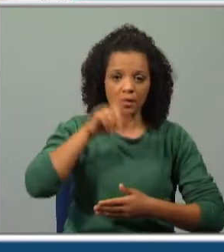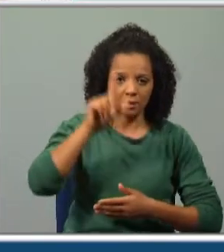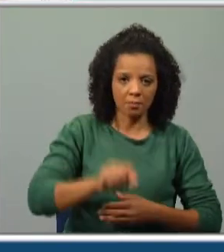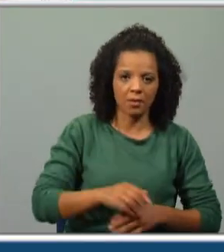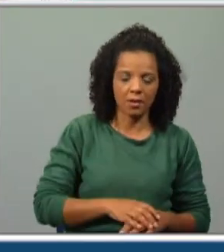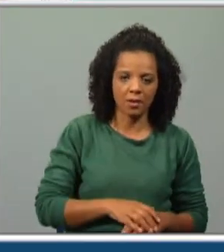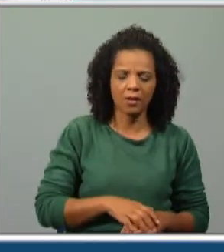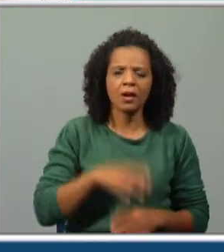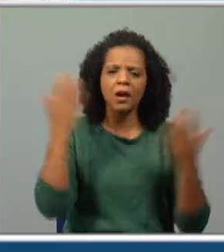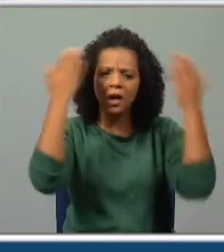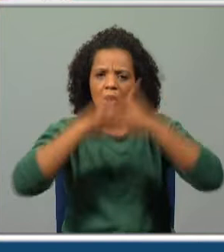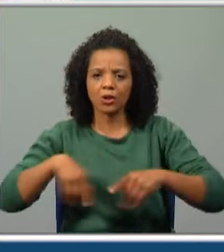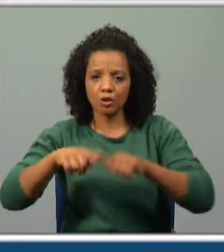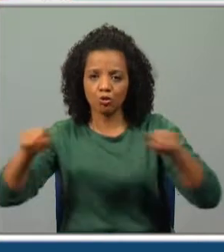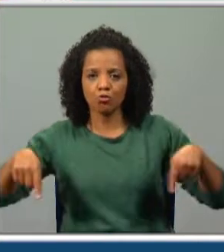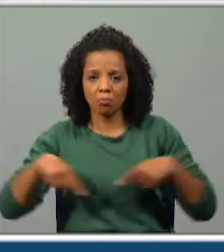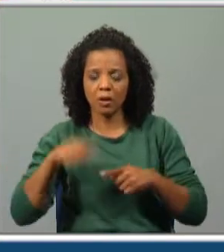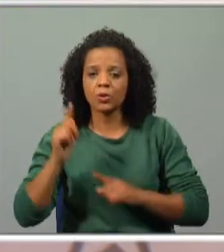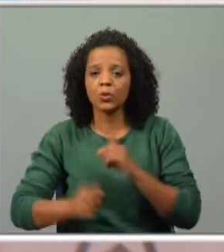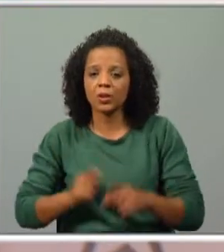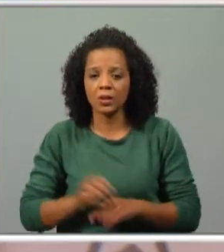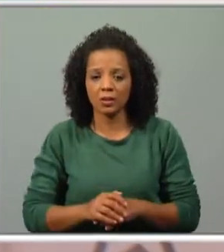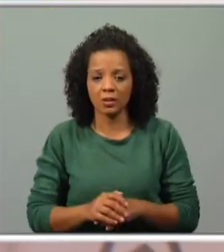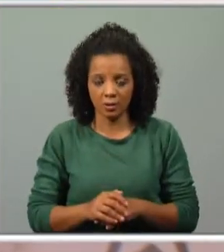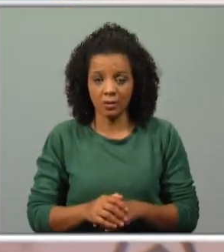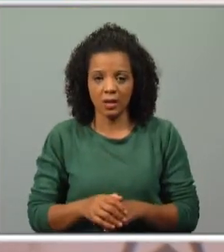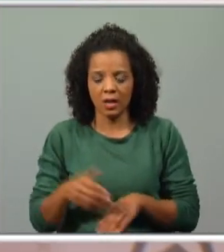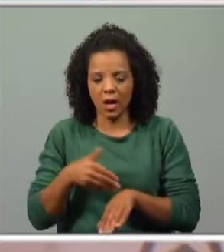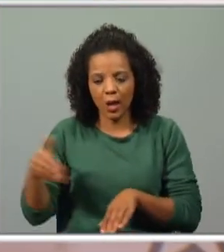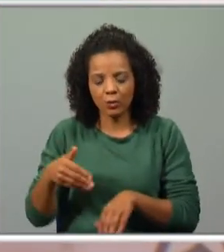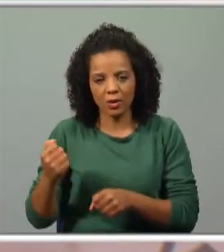noite é o espaço por Excelência das ações dos momentos da ação mais 夜晚是最卓越的空間動作時刻的動作更多